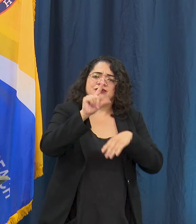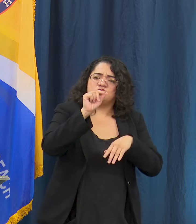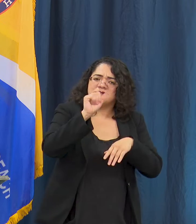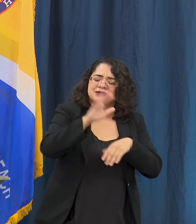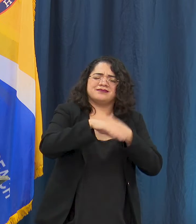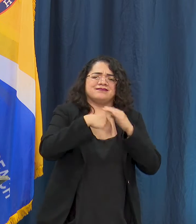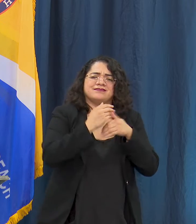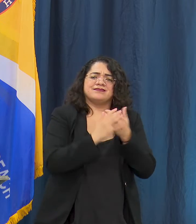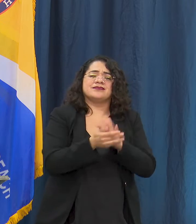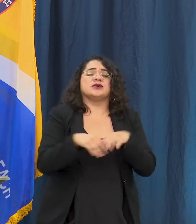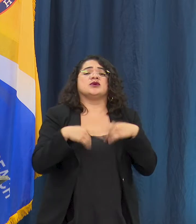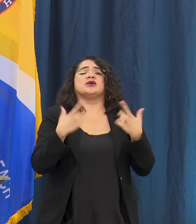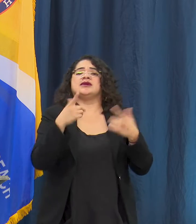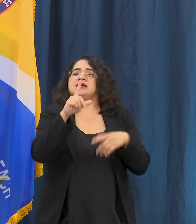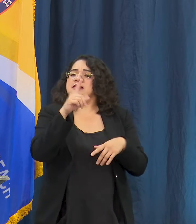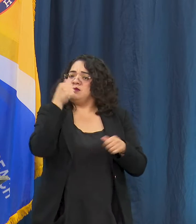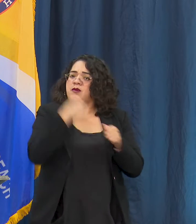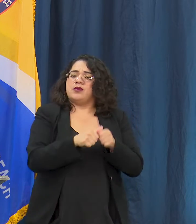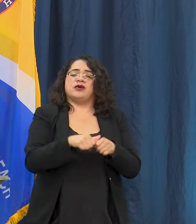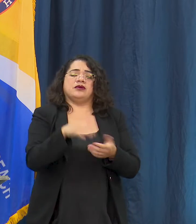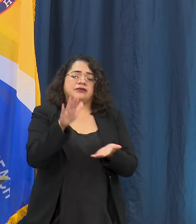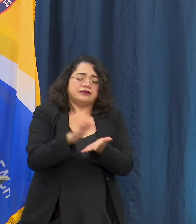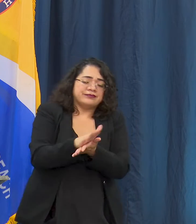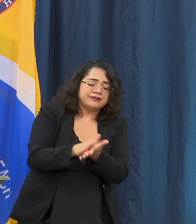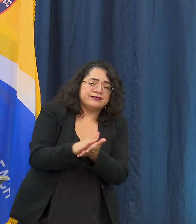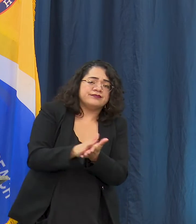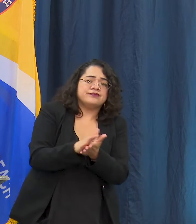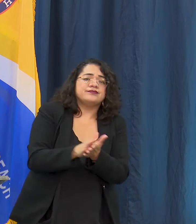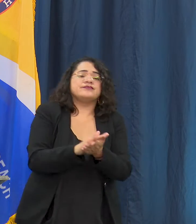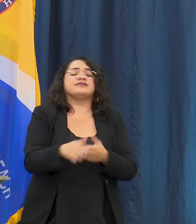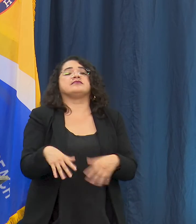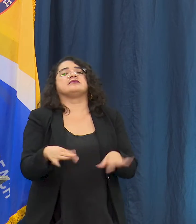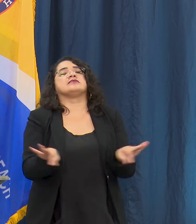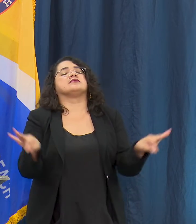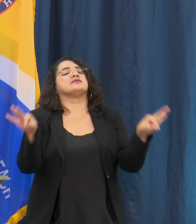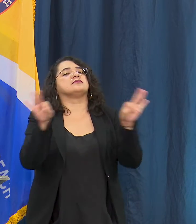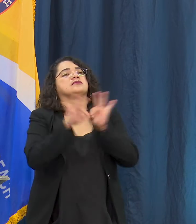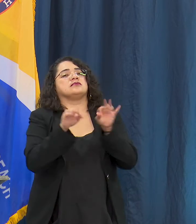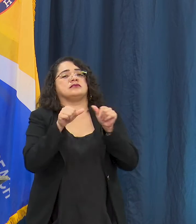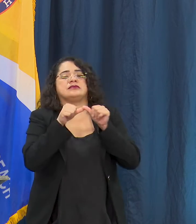manos durante al menos veinte segundos muy importante seguir la distance L de